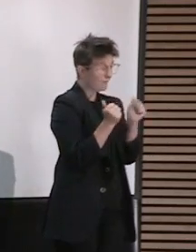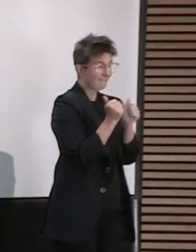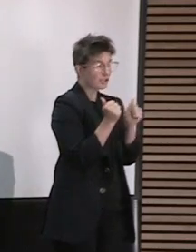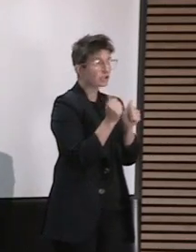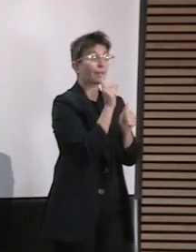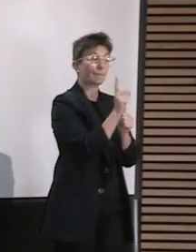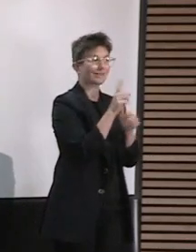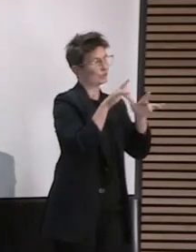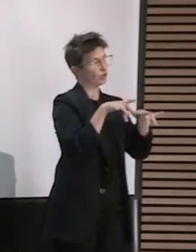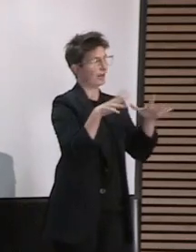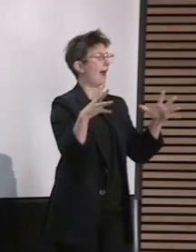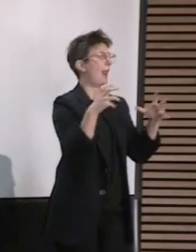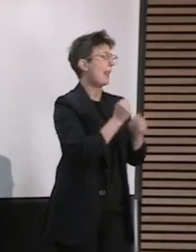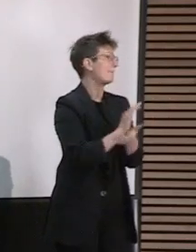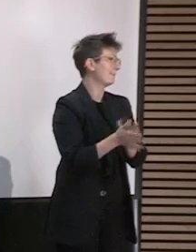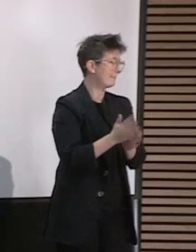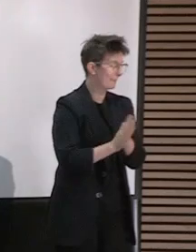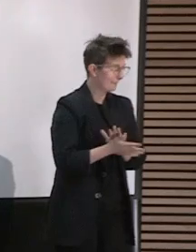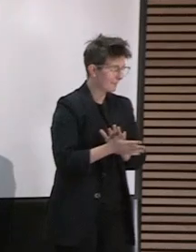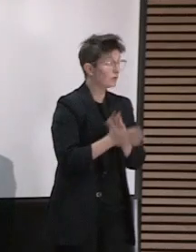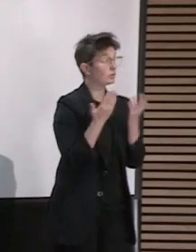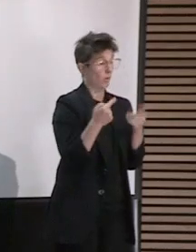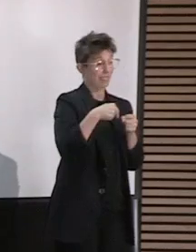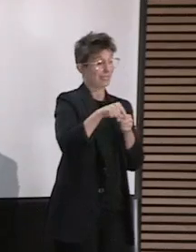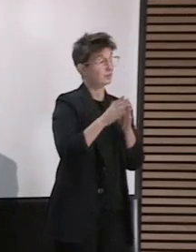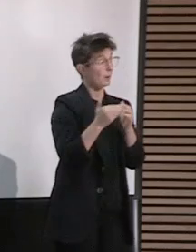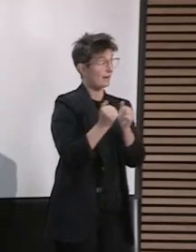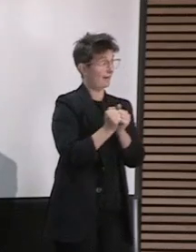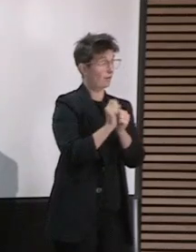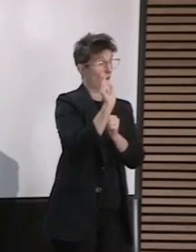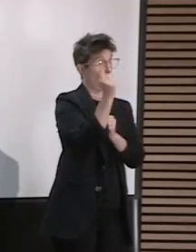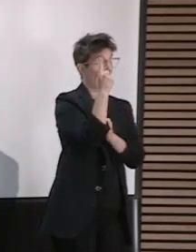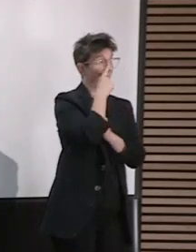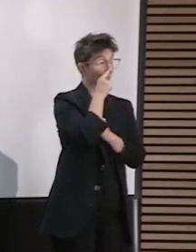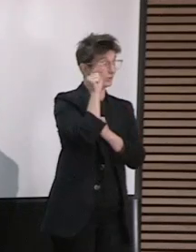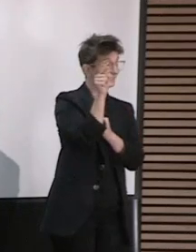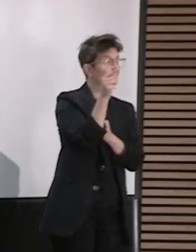taapiri taapiri kaore pea te horapa o te huaketo i tua atu o